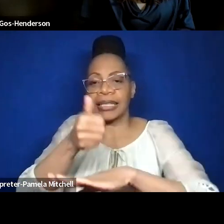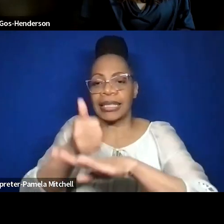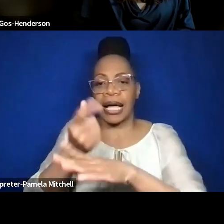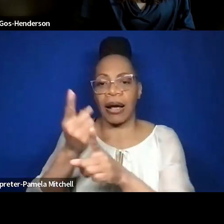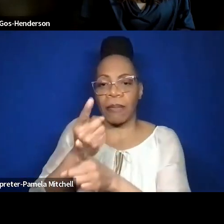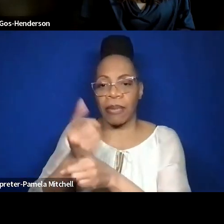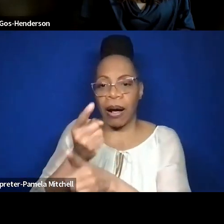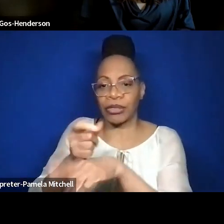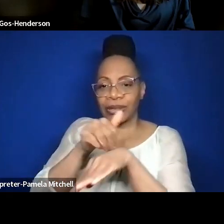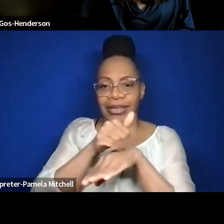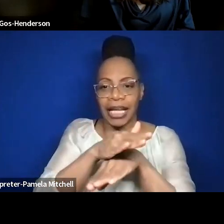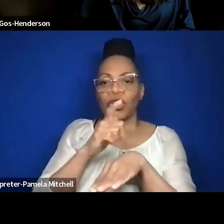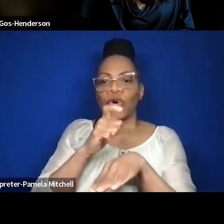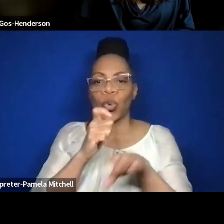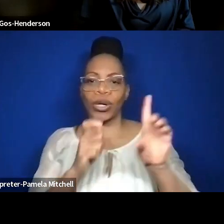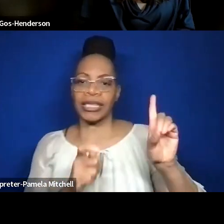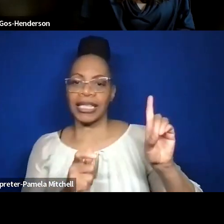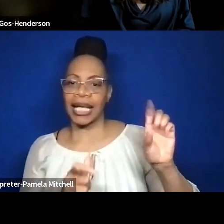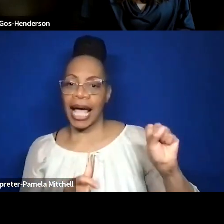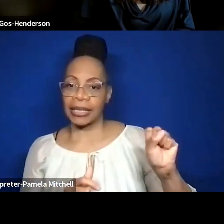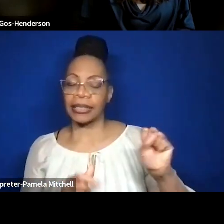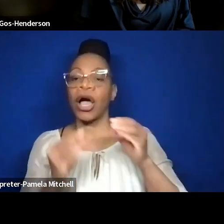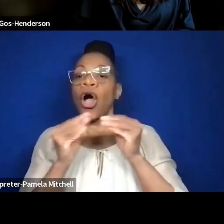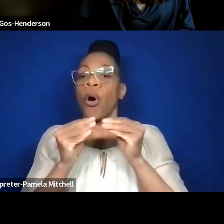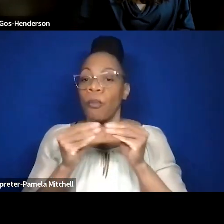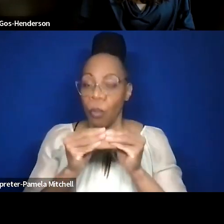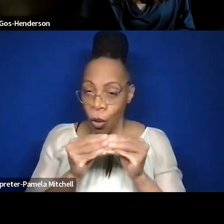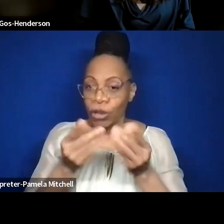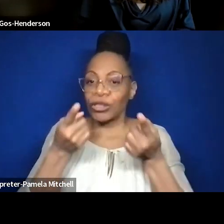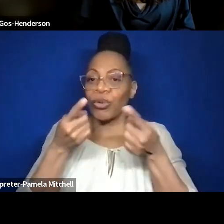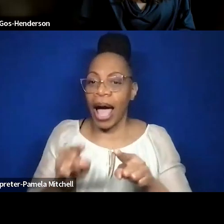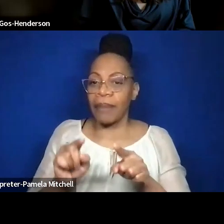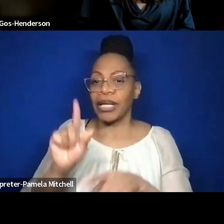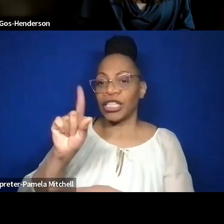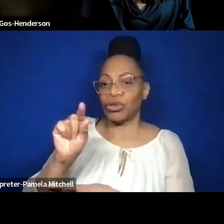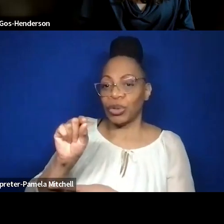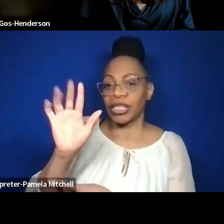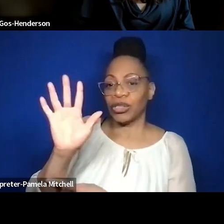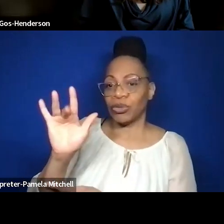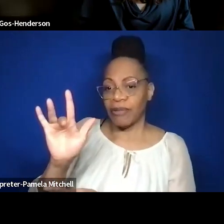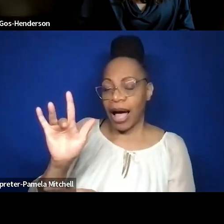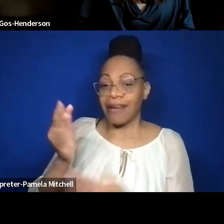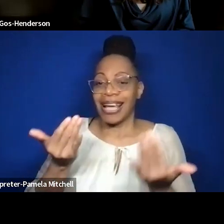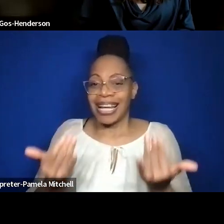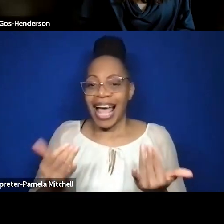Y como dije, más información en 2025. Como dije, estamos pasando por una pequeña transición.